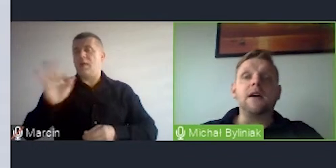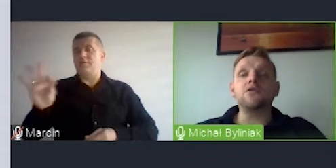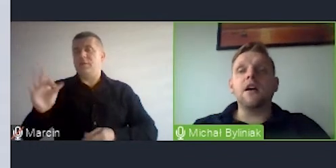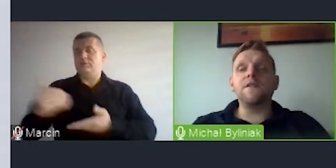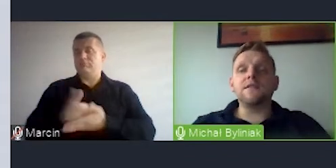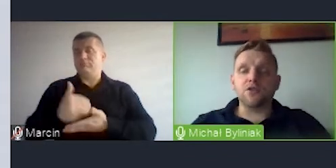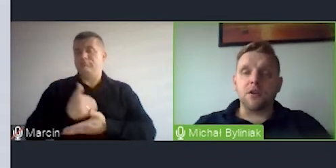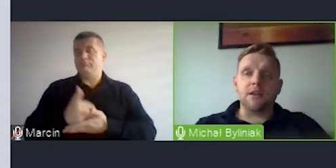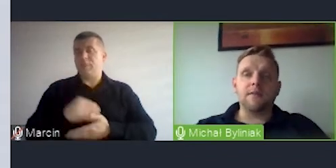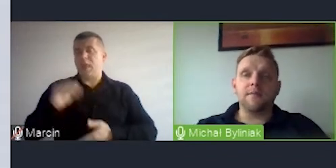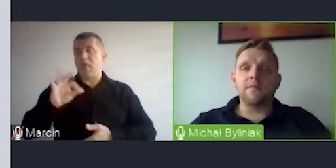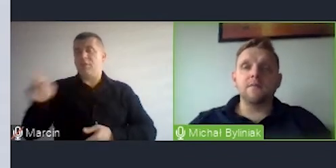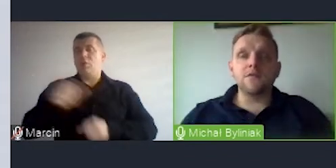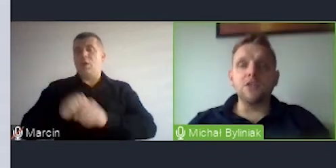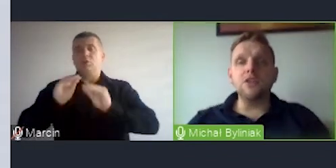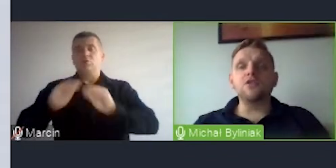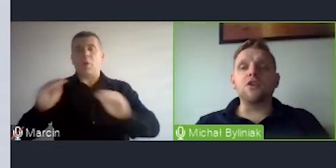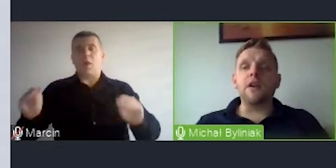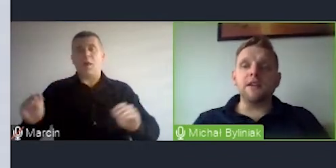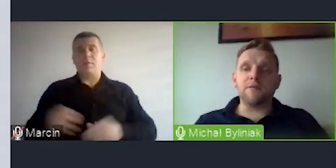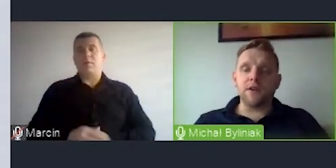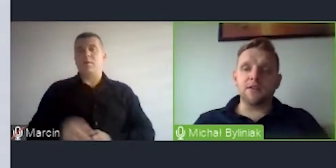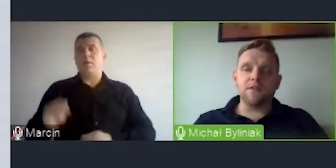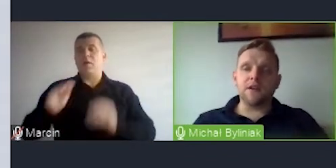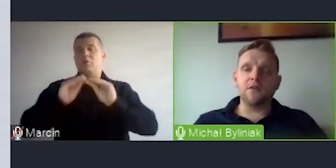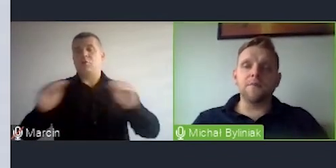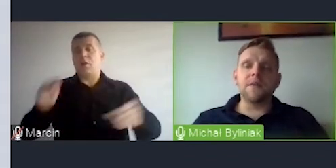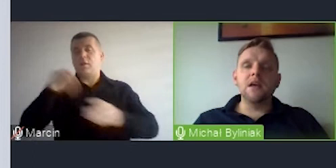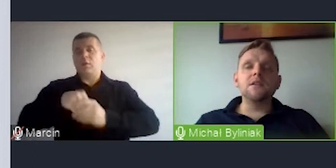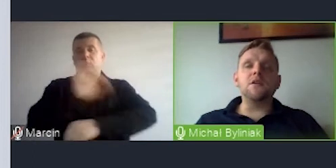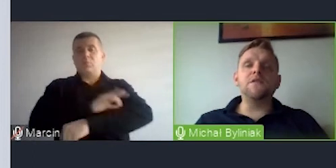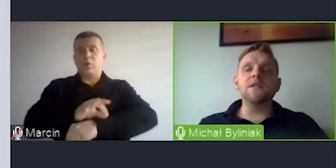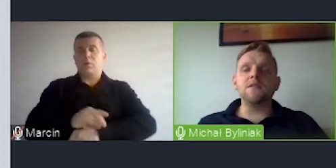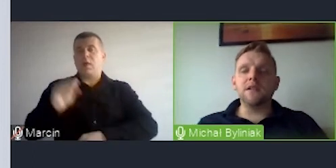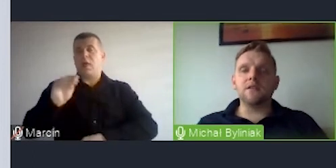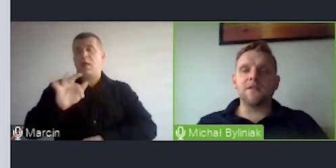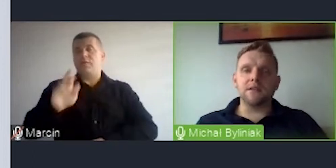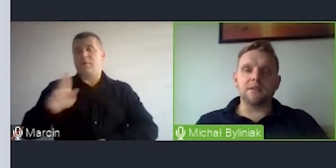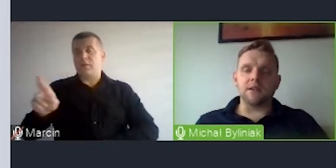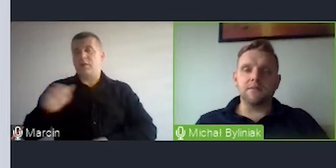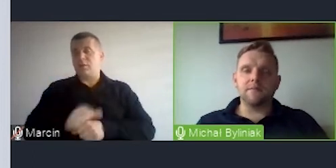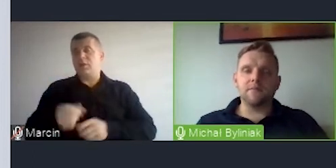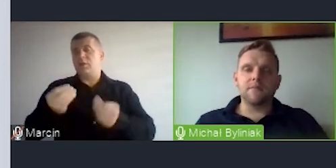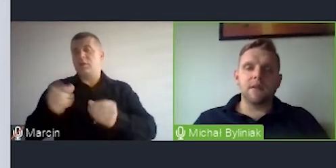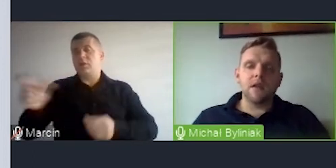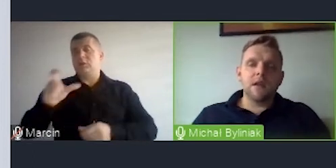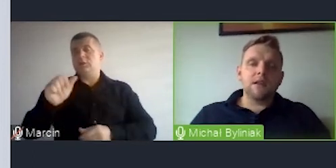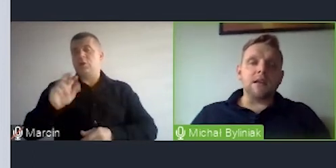A jako, że EFS to szkolenia, czyli szkolenia w projekcie EFRR są finansowane cross-financingiem.